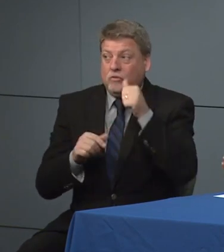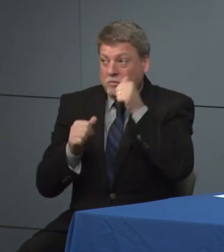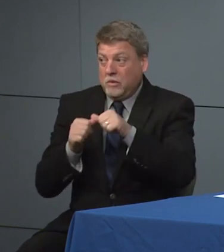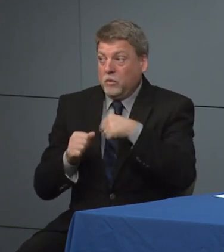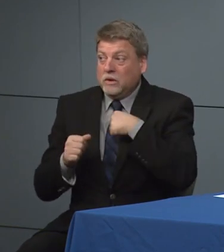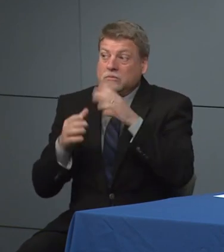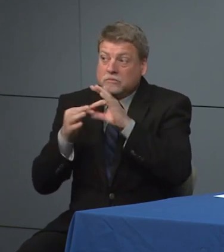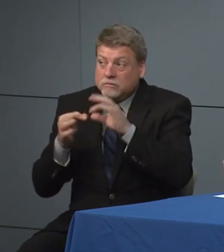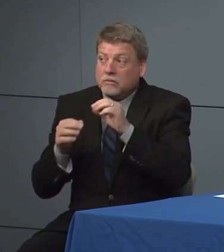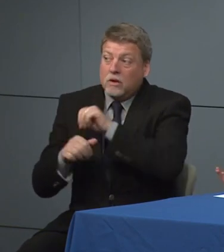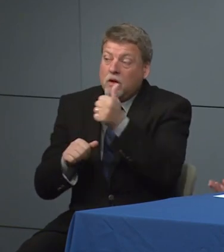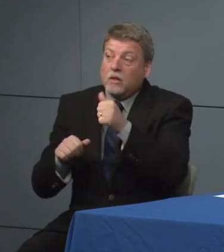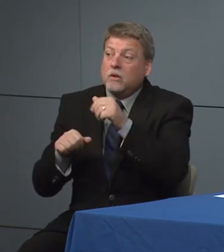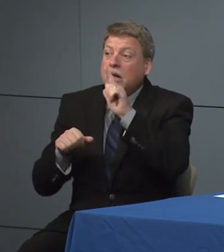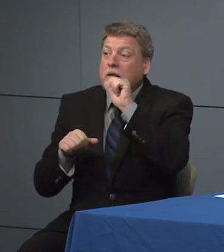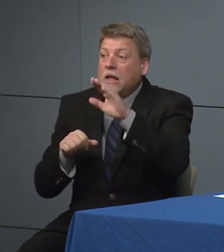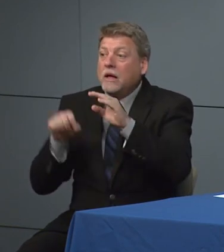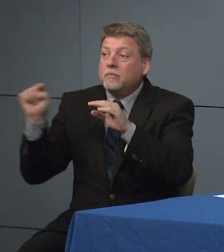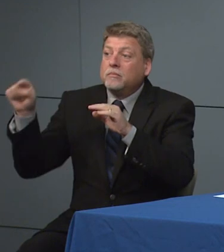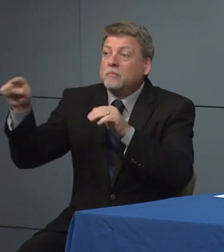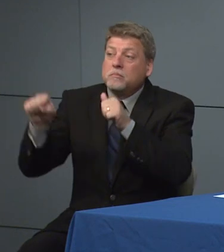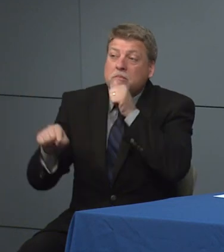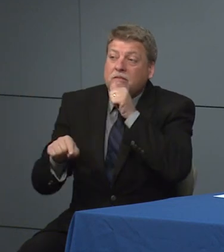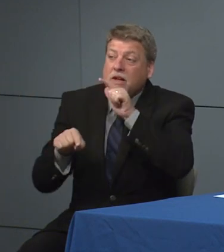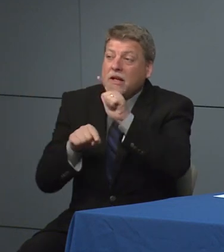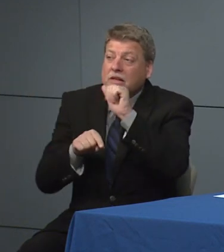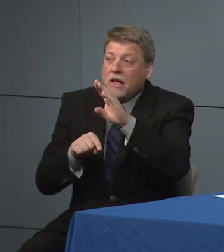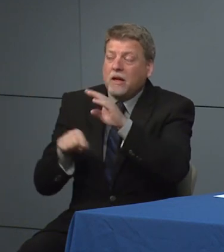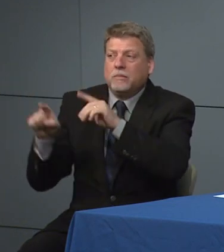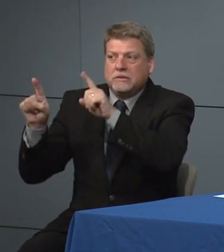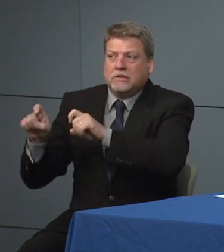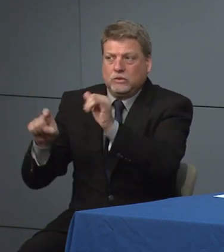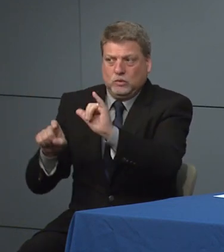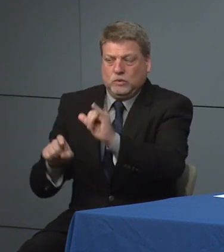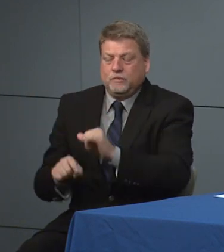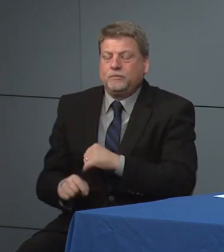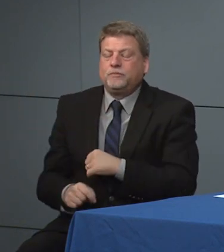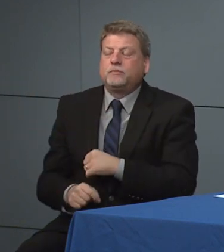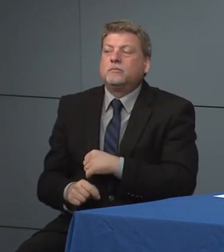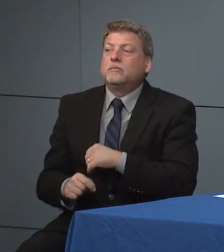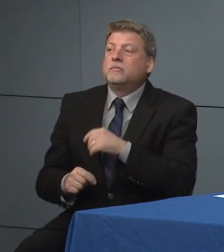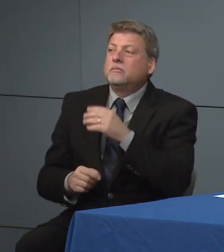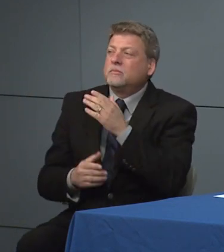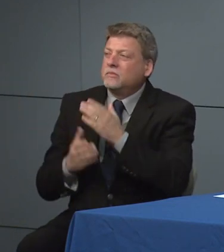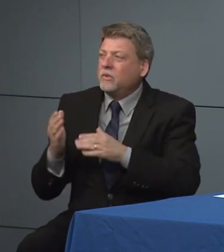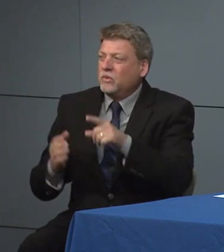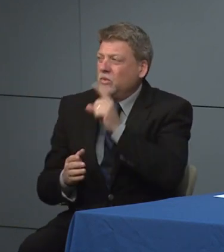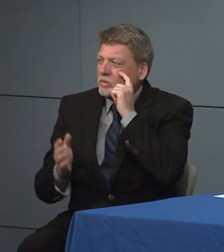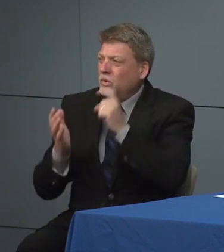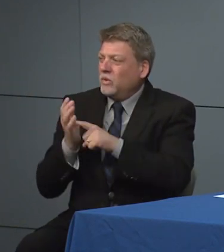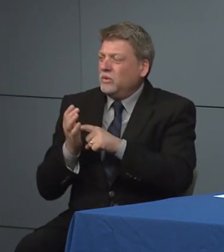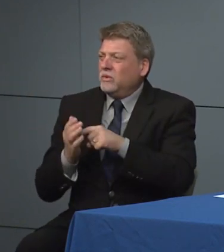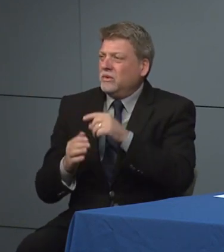comerciales y estatales están haciendo pruebas y ya siendo su capacidad, además, tal vez algunos de ustedes hayan visto